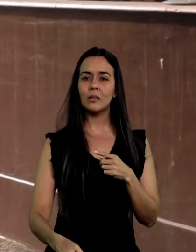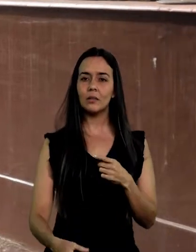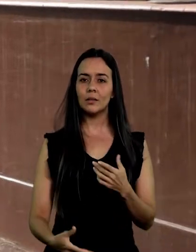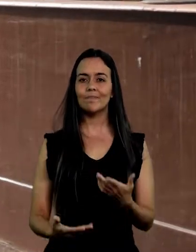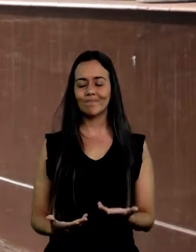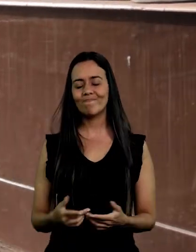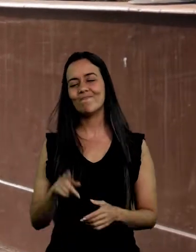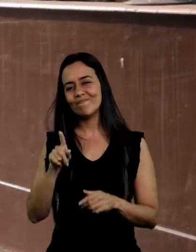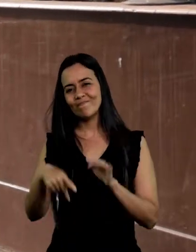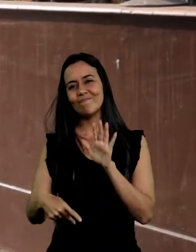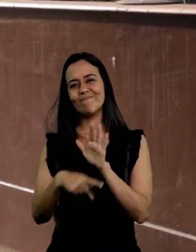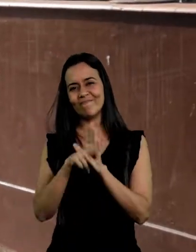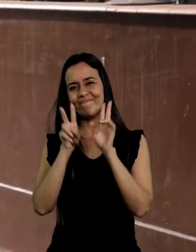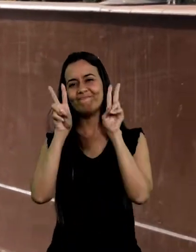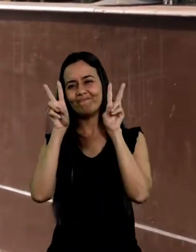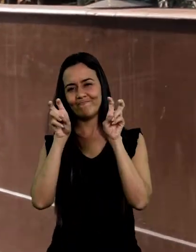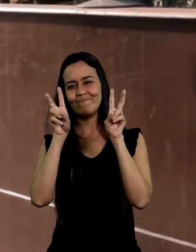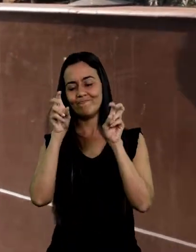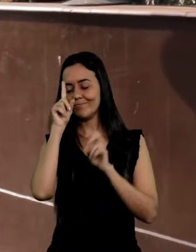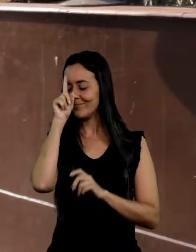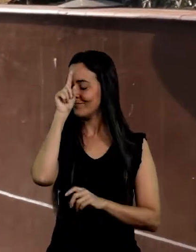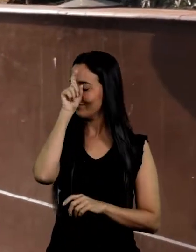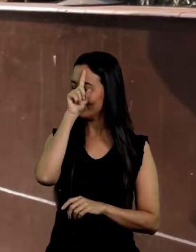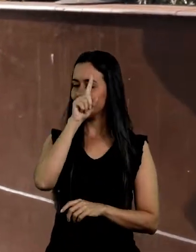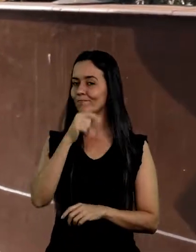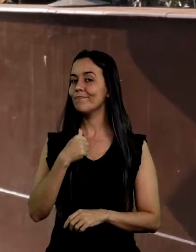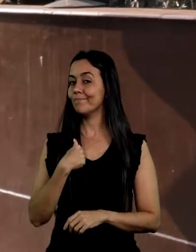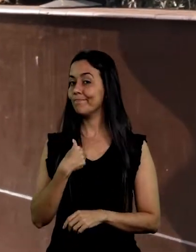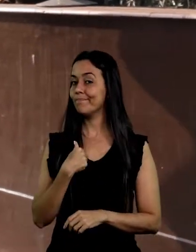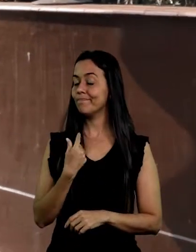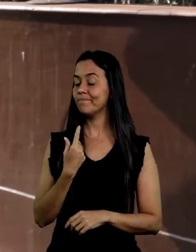Esse tema, é um tema que a gente, eu tenho certeza,